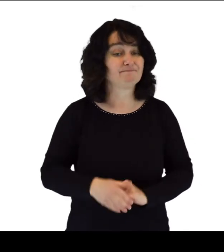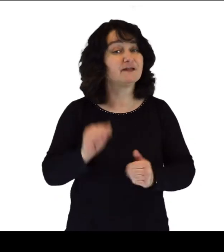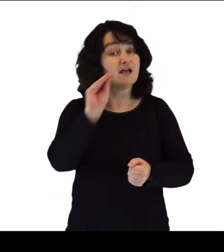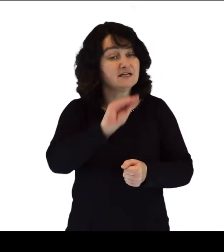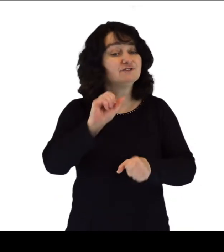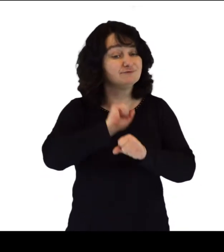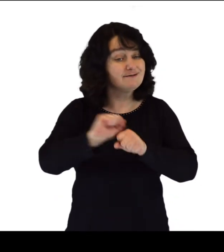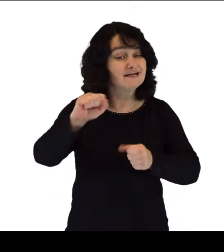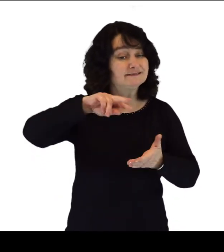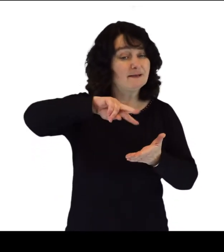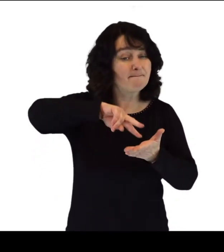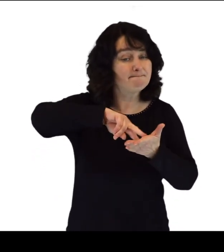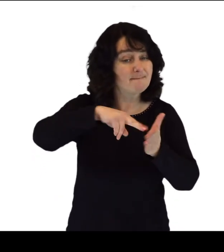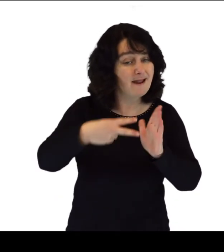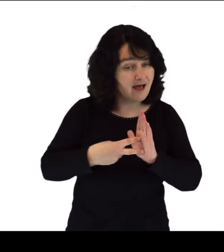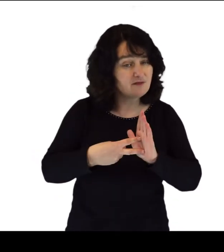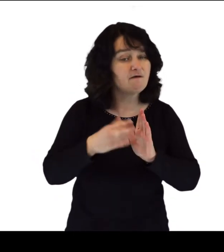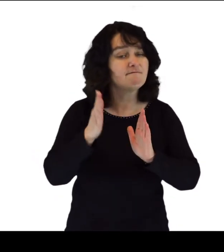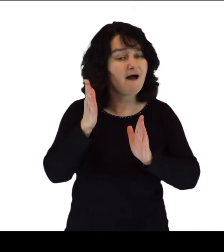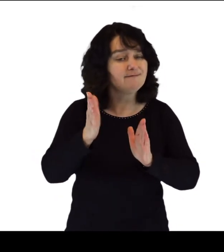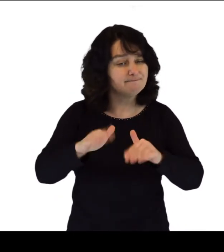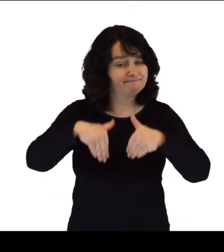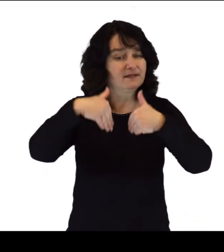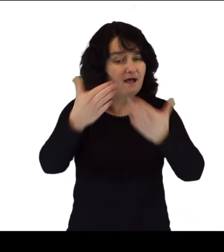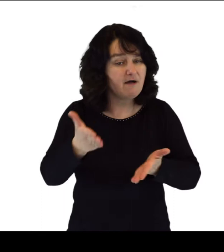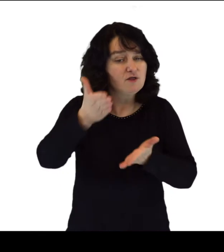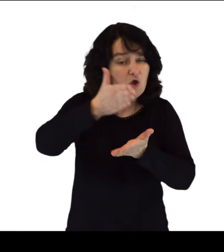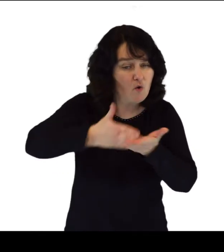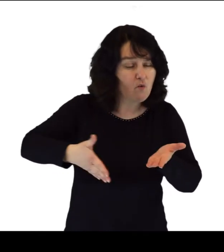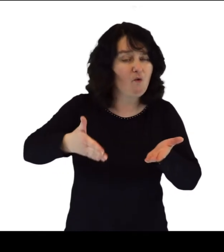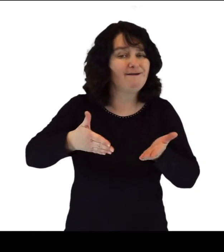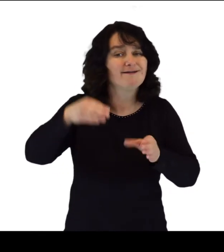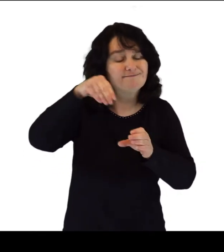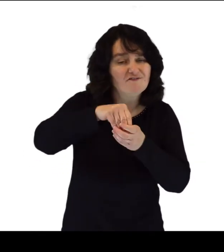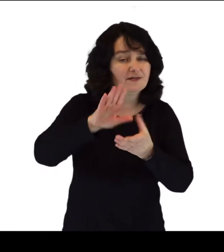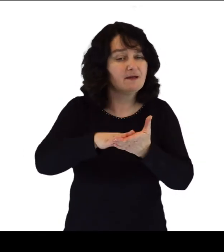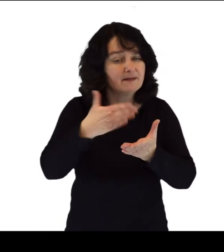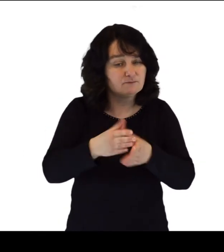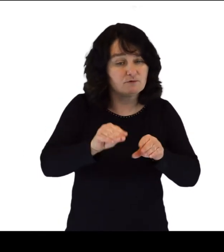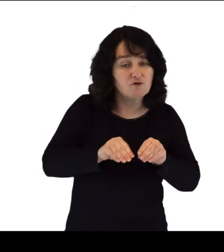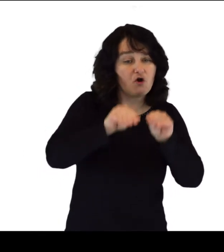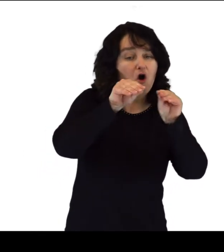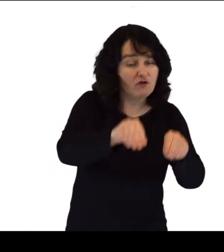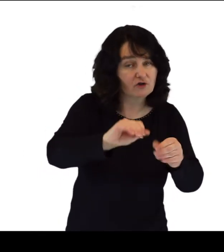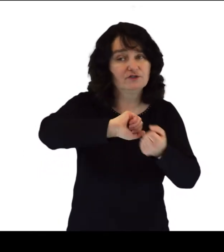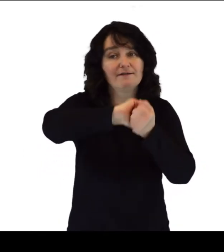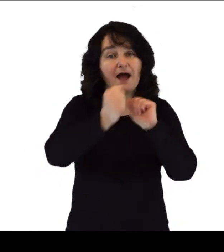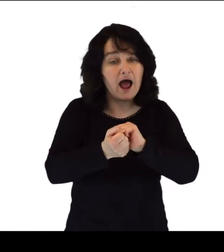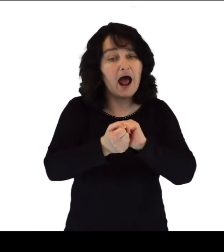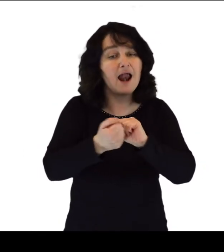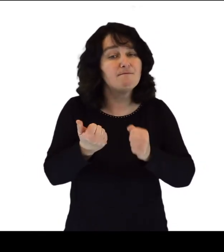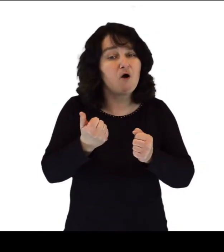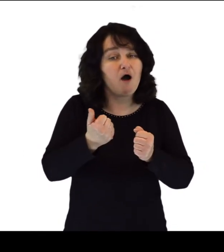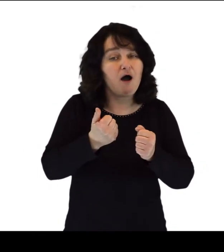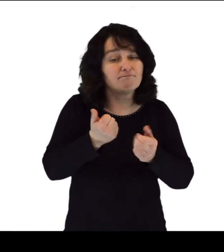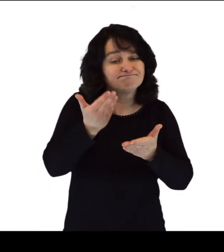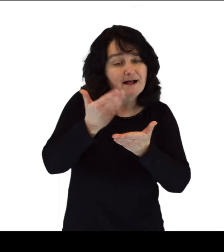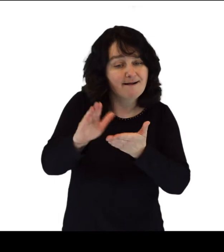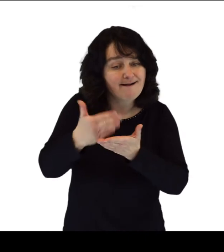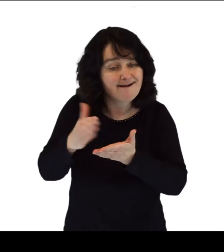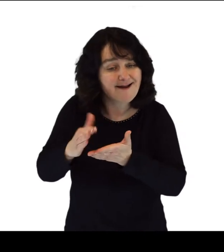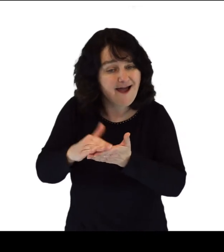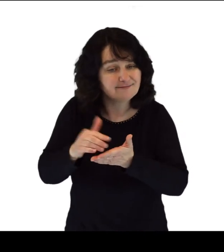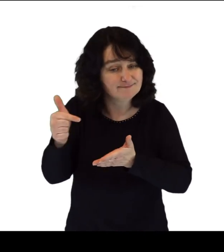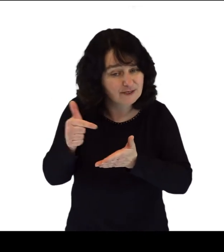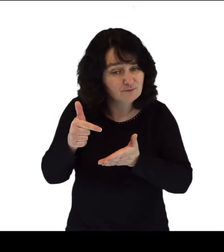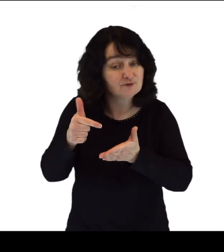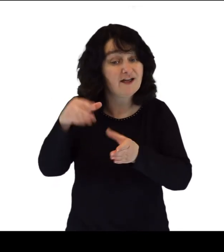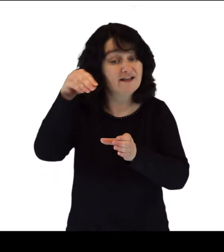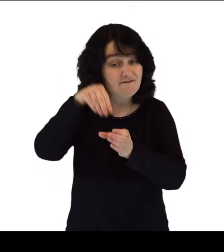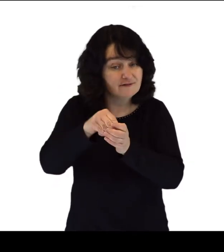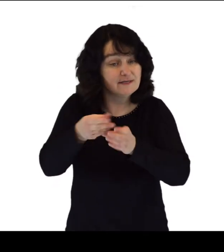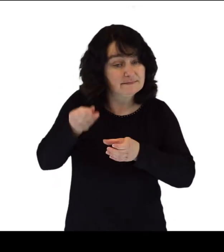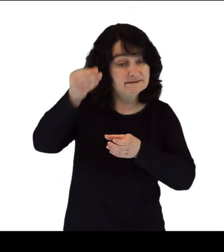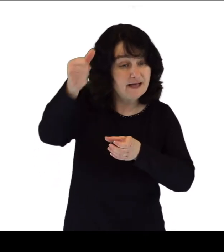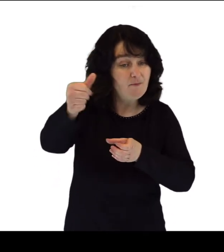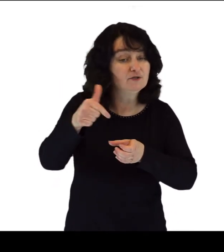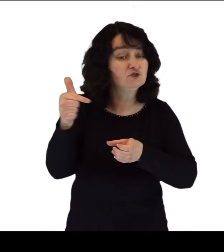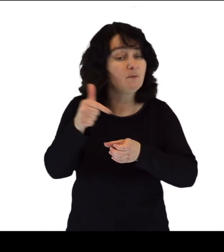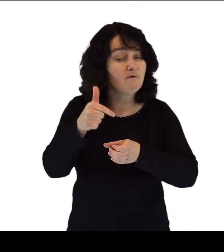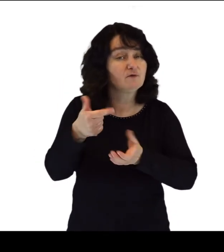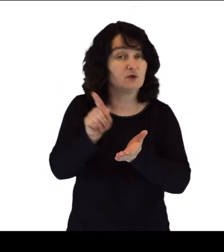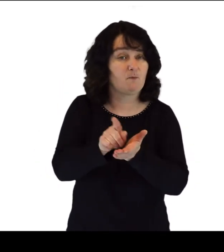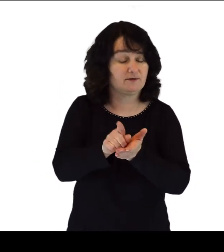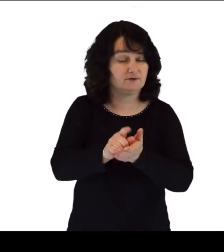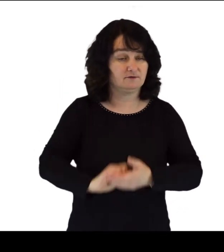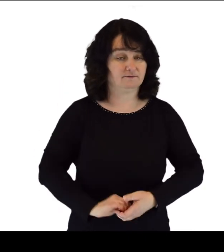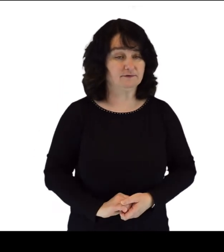Zapowiadane jest także udzielanie ulg (odroczenia, rozłożenia na raty należności) w zapłacie zobowiązań podatkowych.